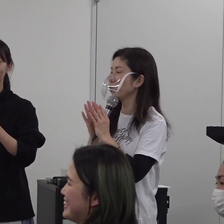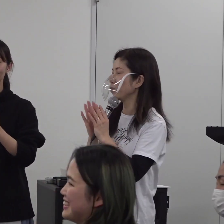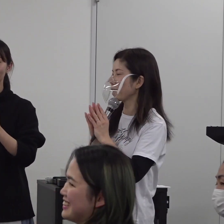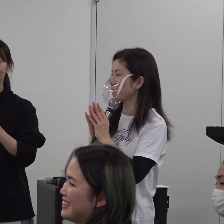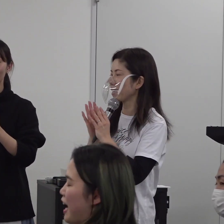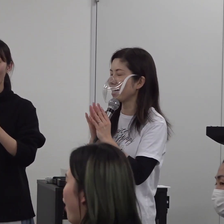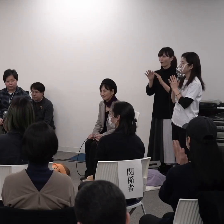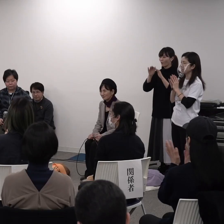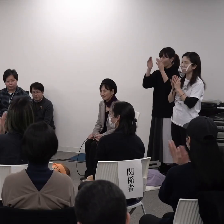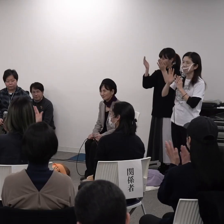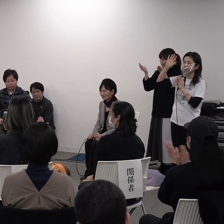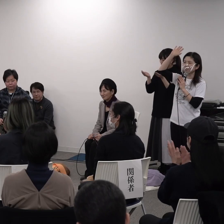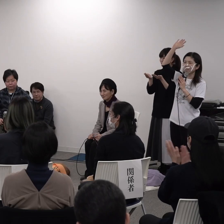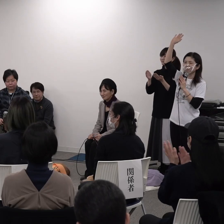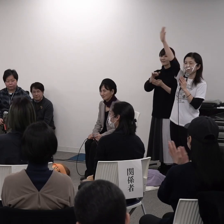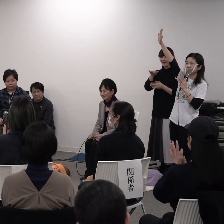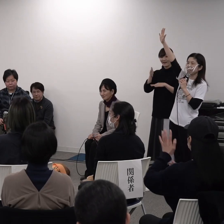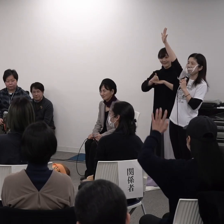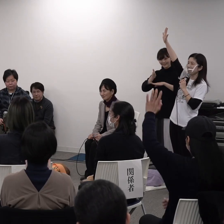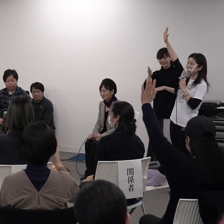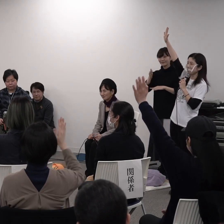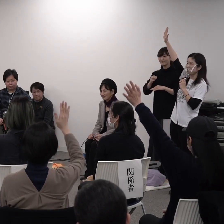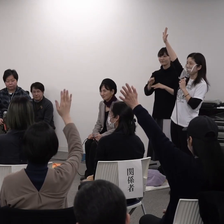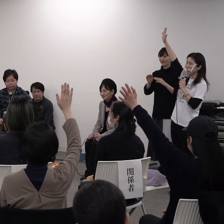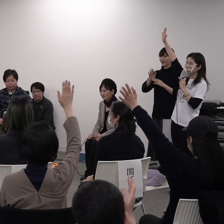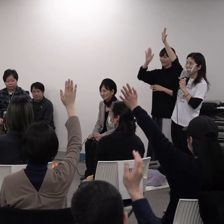ほとんどの方が拍手ありがとうございます 手をあげましょう